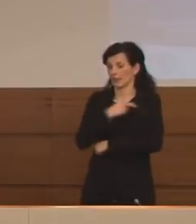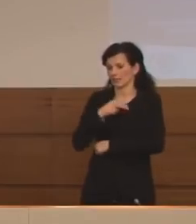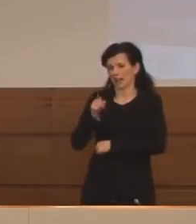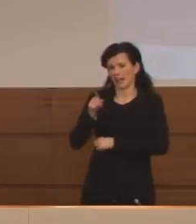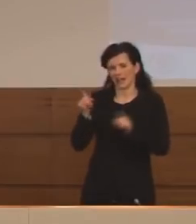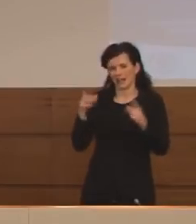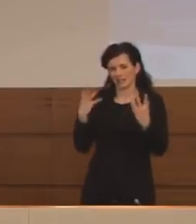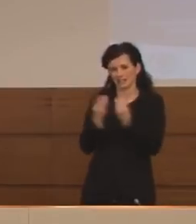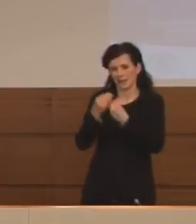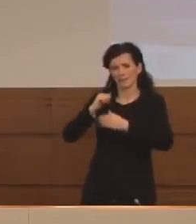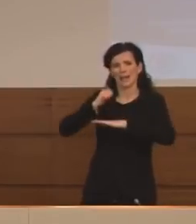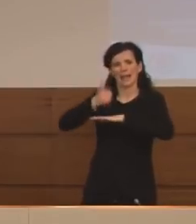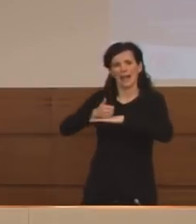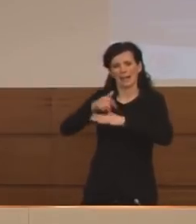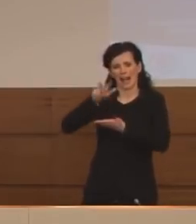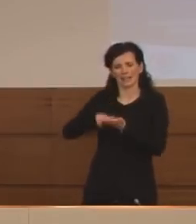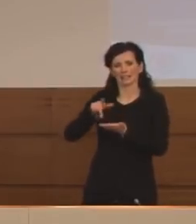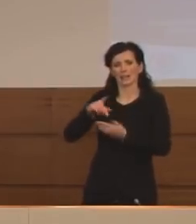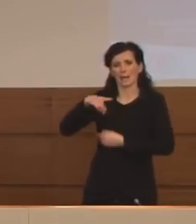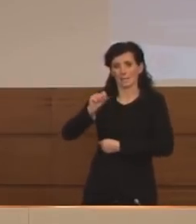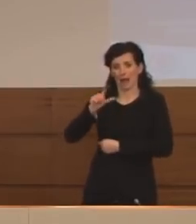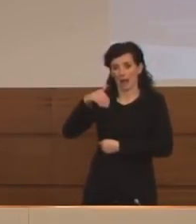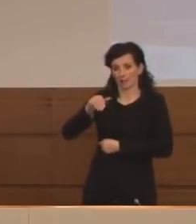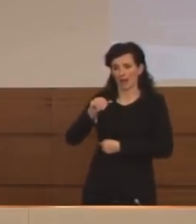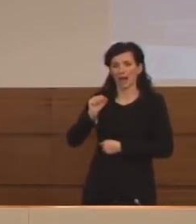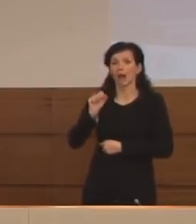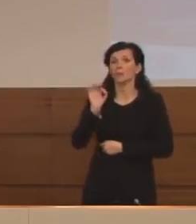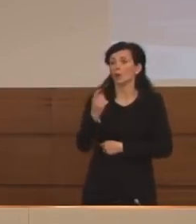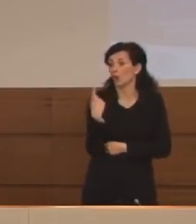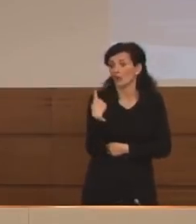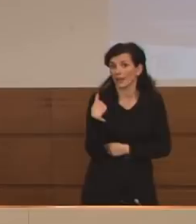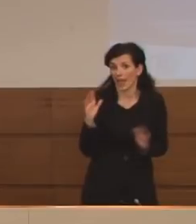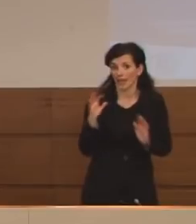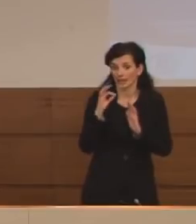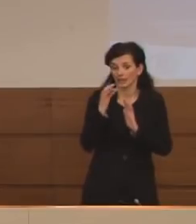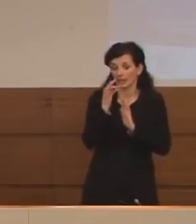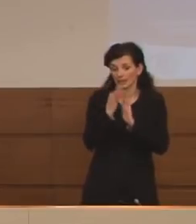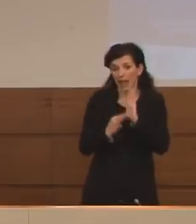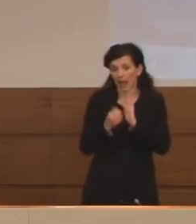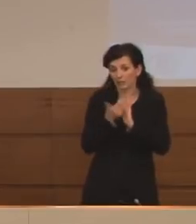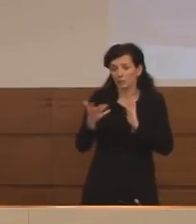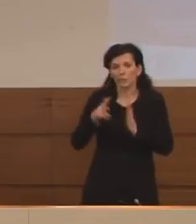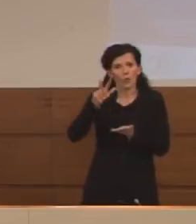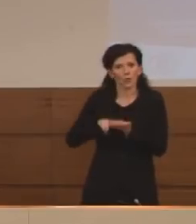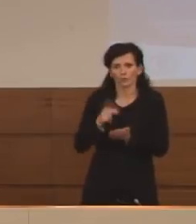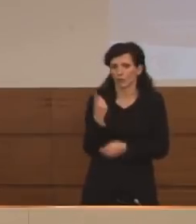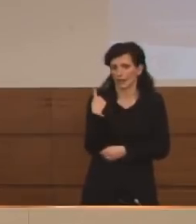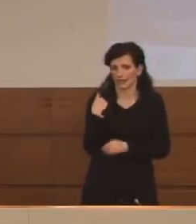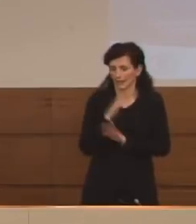cioè questi sono i dati di ieri ufficiali, quindi non sono stime, diciamo, nasometriche